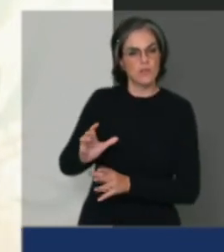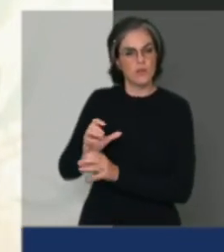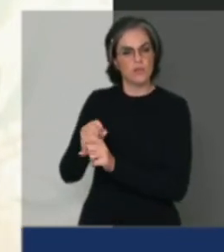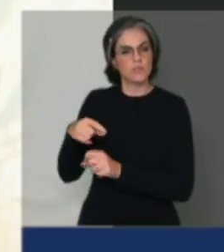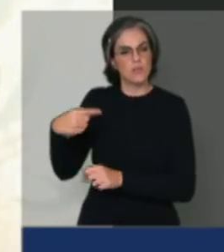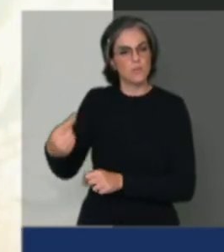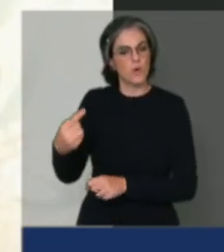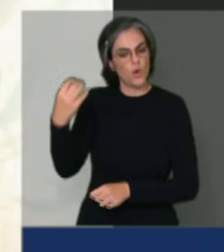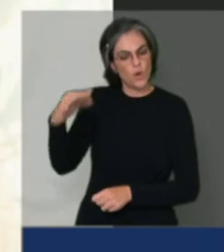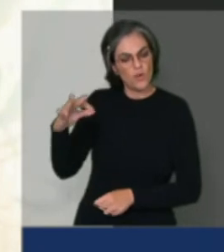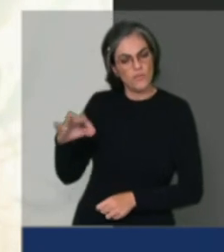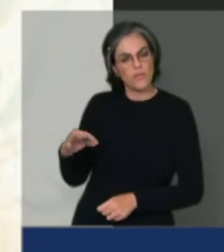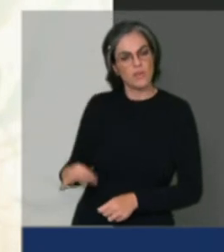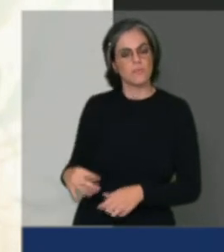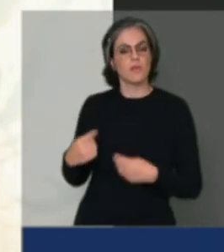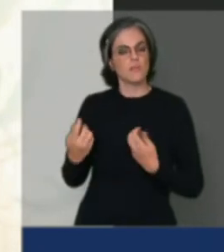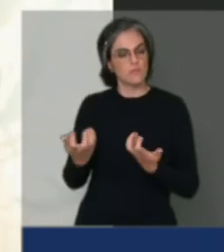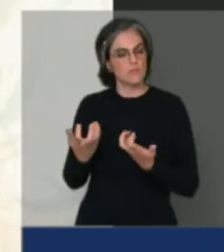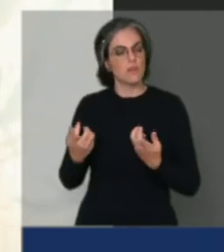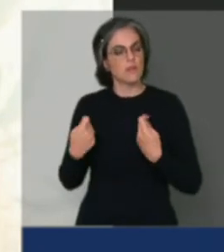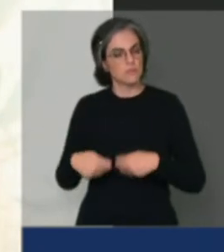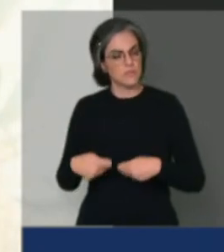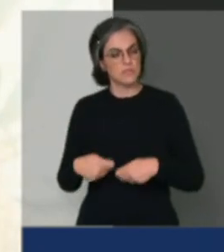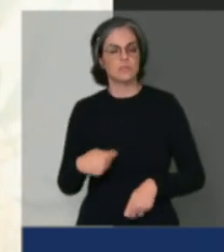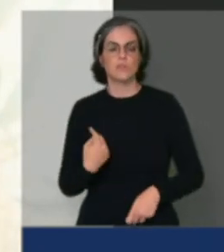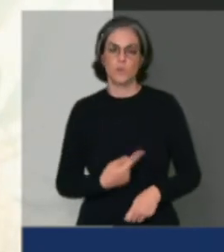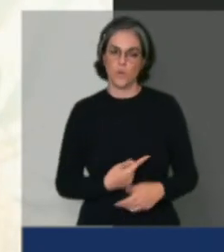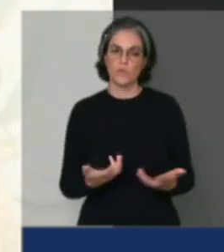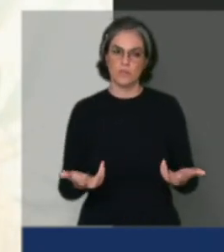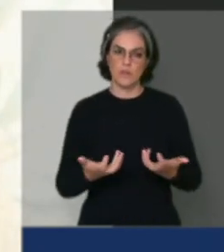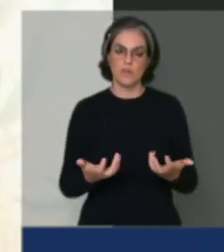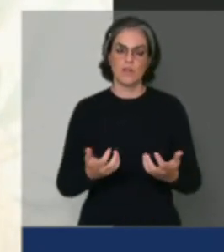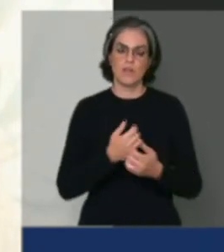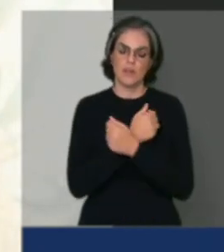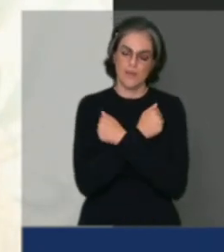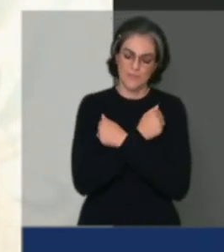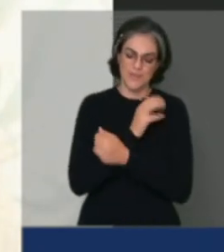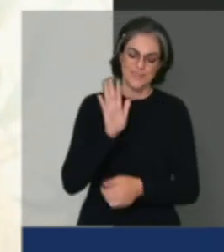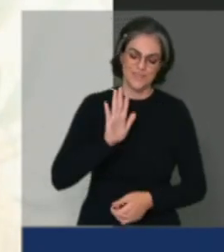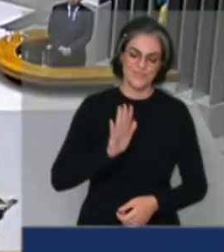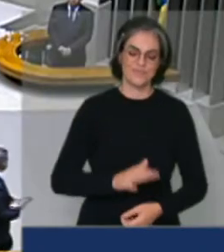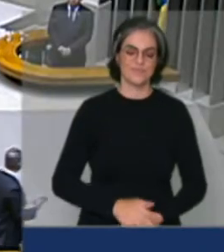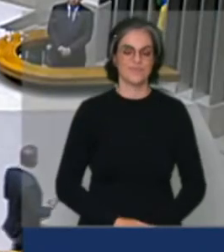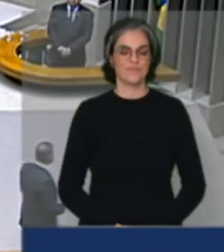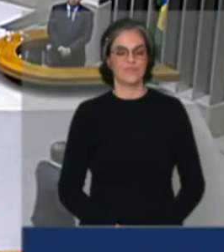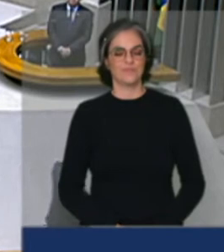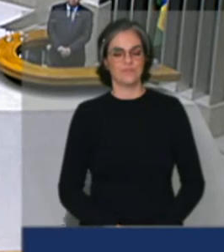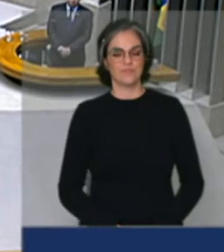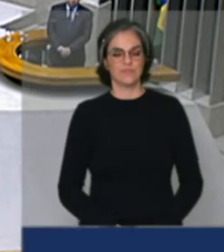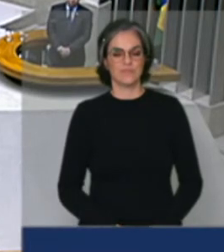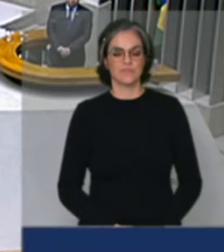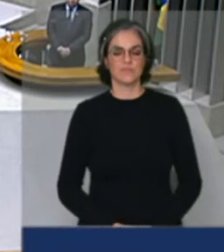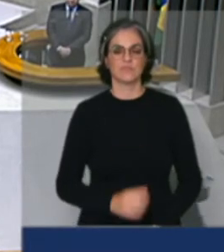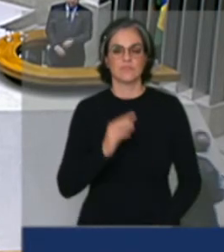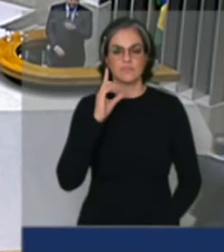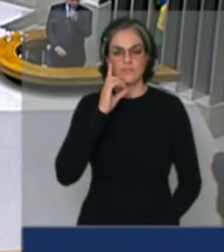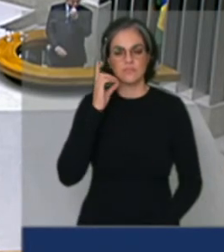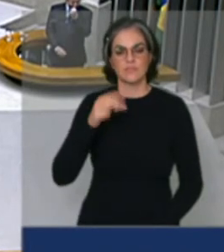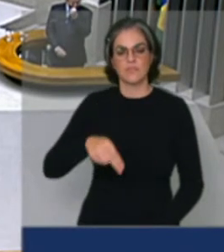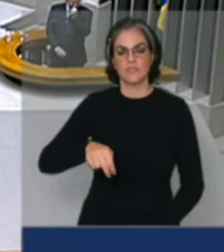CONTABILIDADE DA CONTAGEM PÚBLICA DOS VOTOS, ISSO QUE QUEREMOS, FORTE ABRAÇO. [PRESIDENTE]: COM A